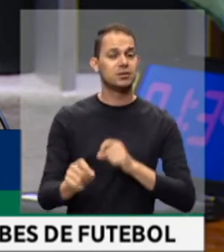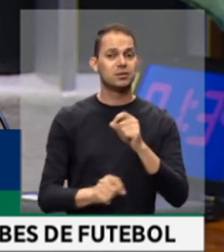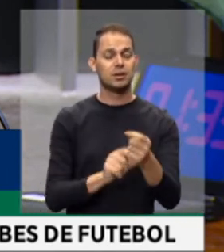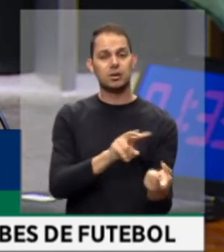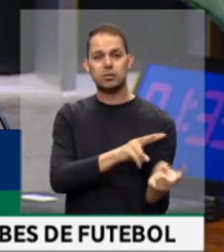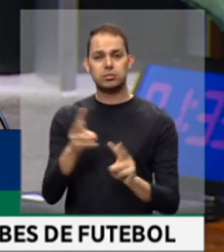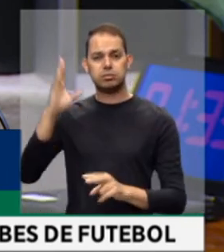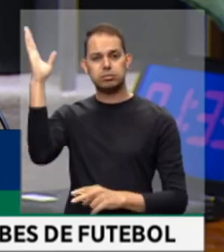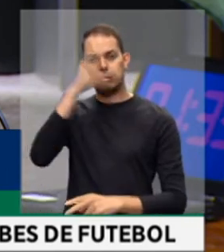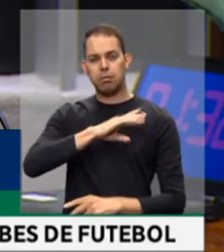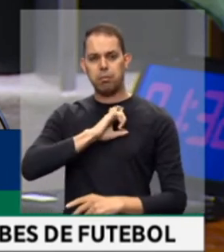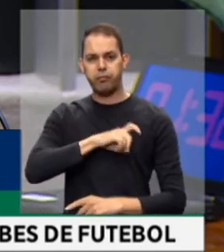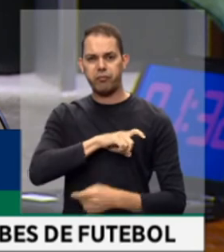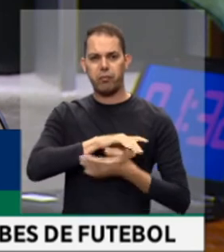UMA HUMANIDADE HUMANIZADA. INFELIZMENTE HOJE HÁ UMA